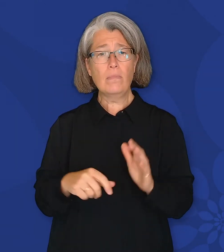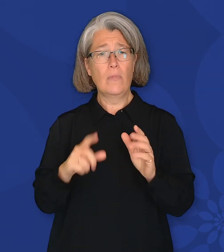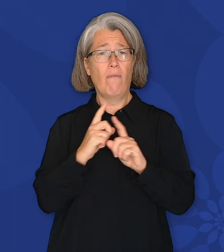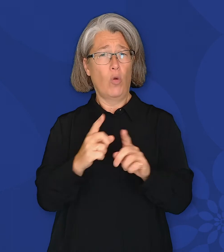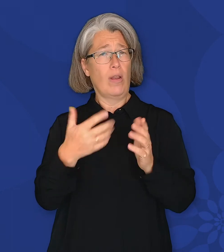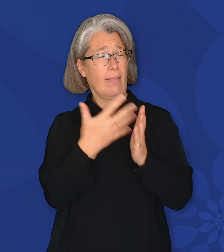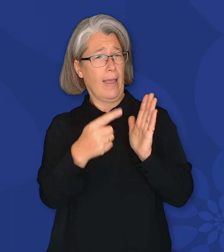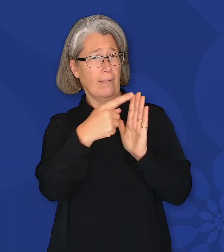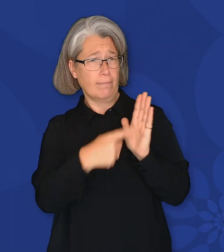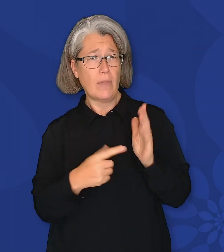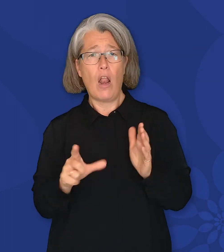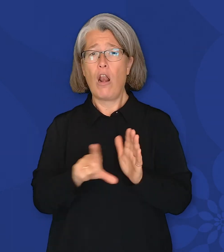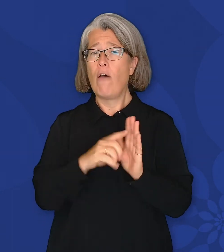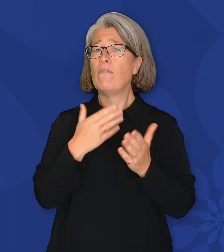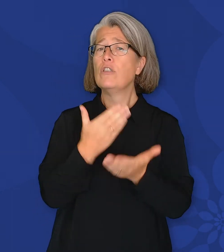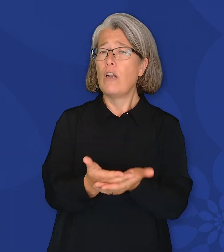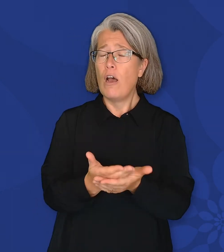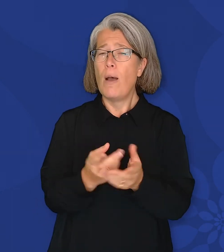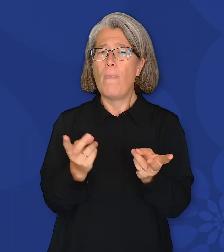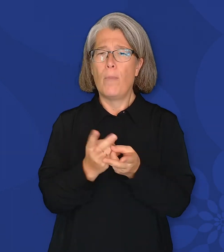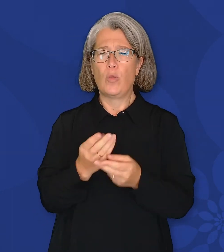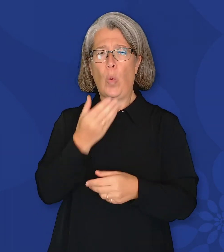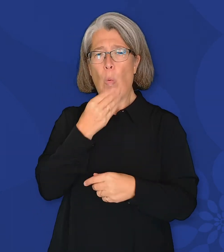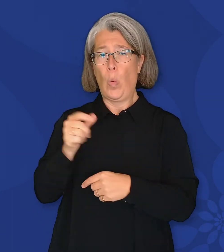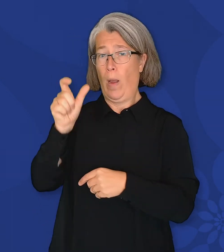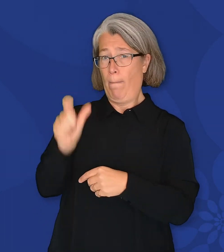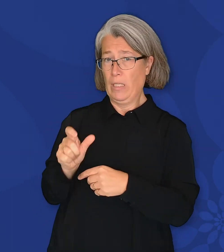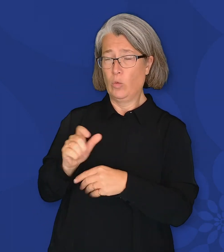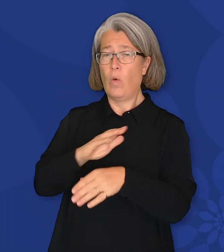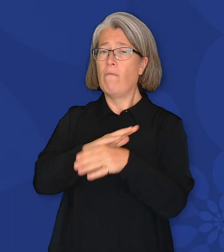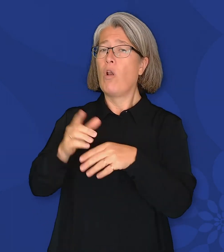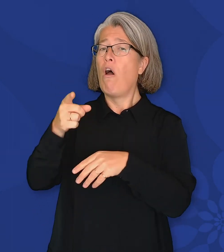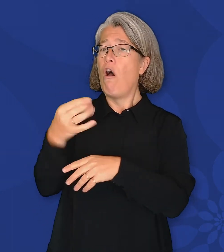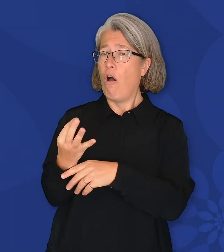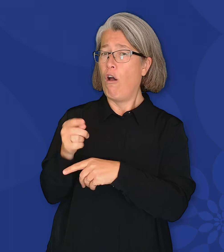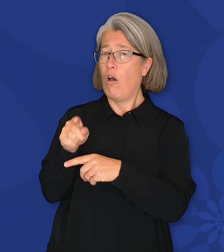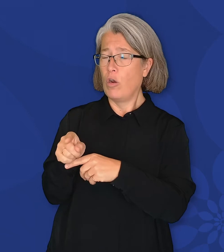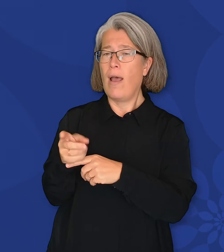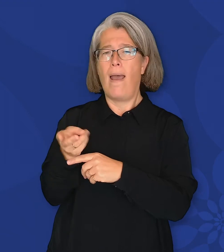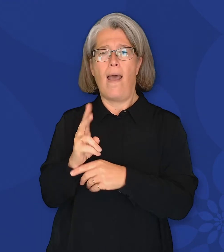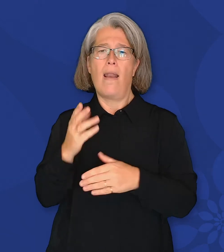Enligt lagförslaget upphör läroplikten när den unga personen fyller 18 år eller -